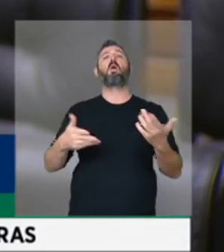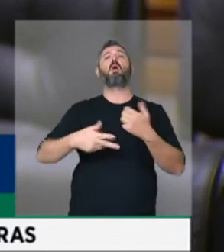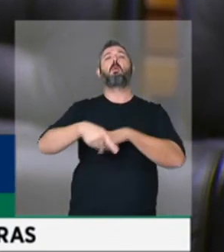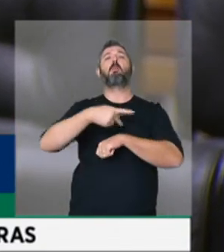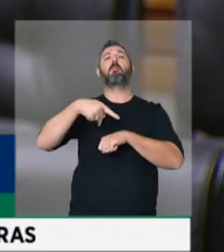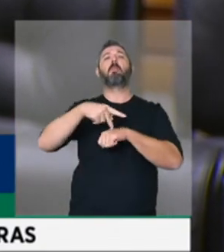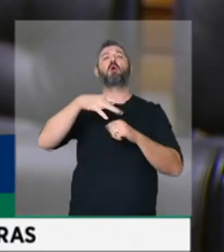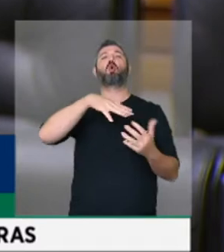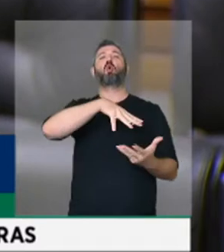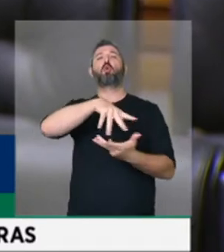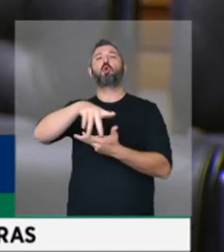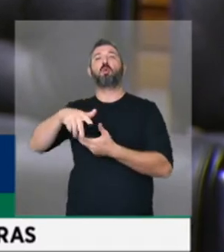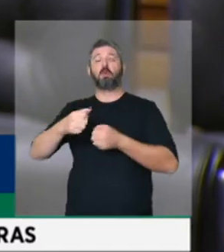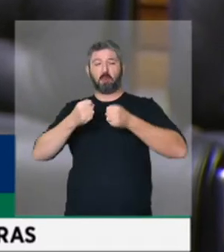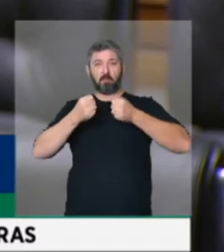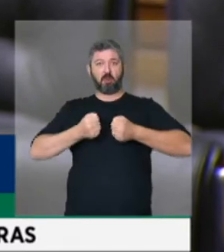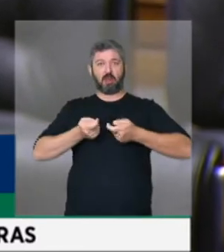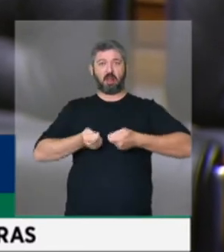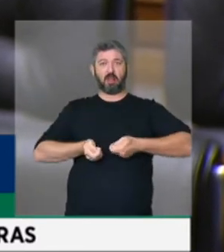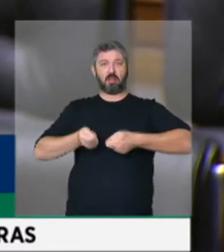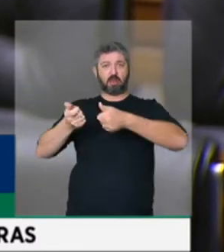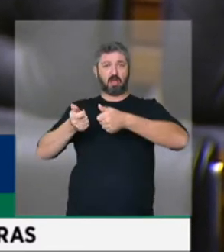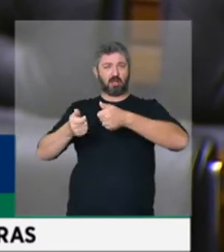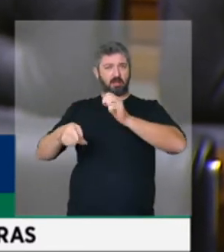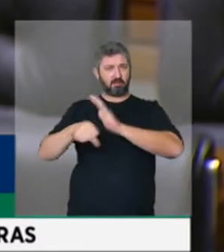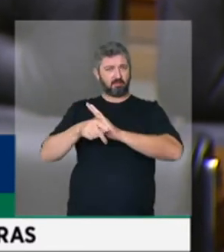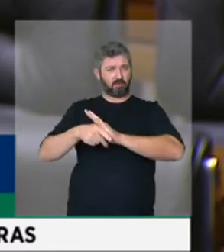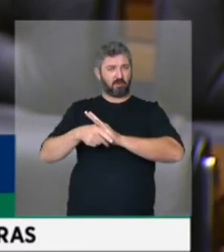BRASILEIROS É MESMO MAIS IMPORTANTE... DO QUE DISCUTIR E CONSTRUIR UM PLANO-- [SOA A CAMPAINHA]. DE GERAÇÃO DE